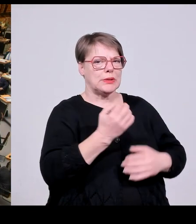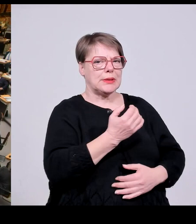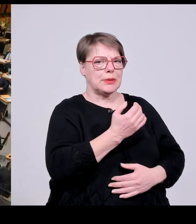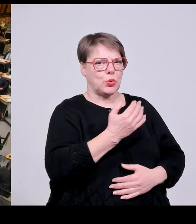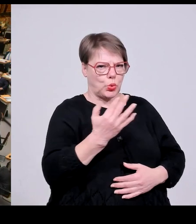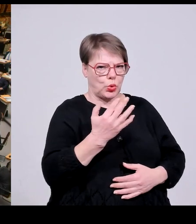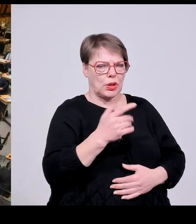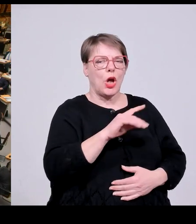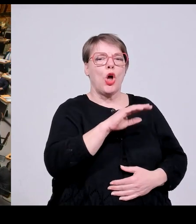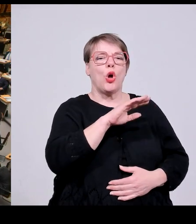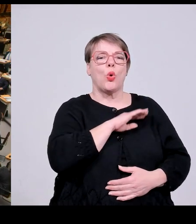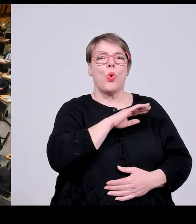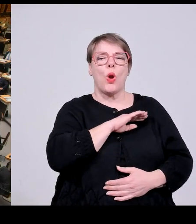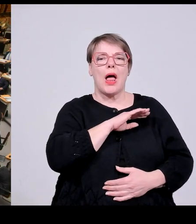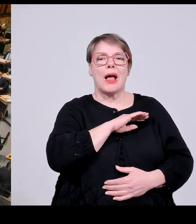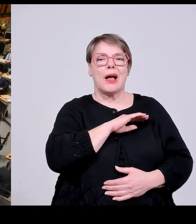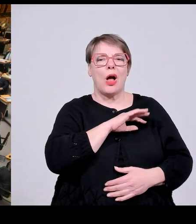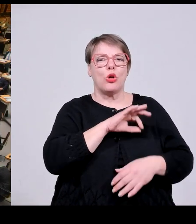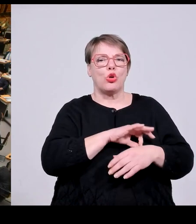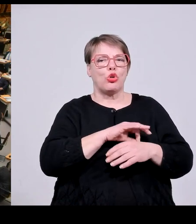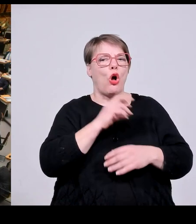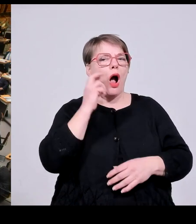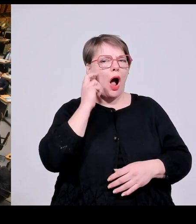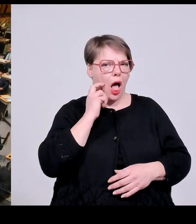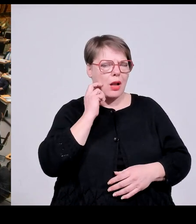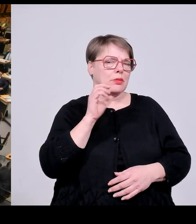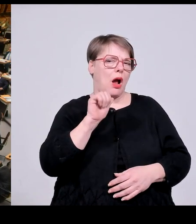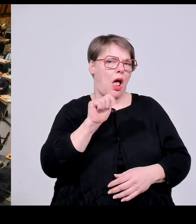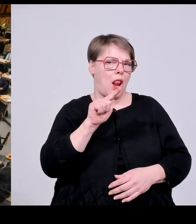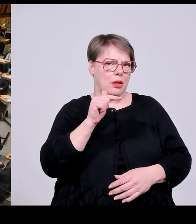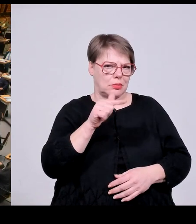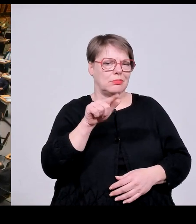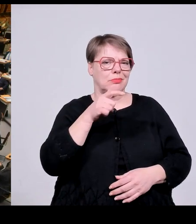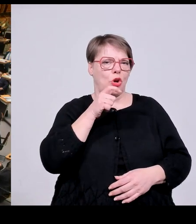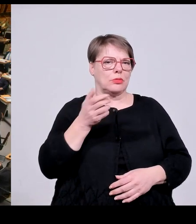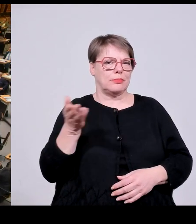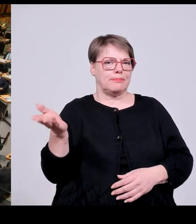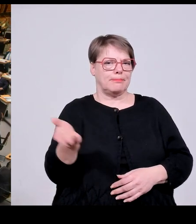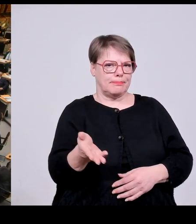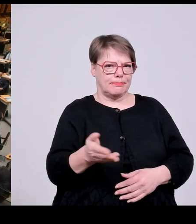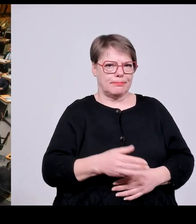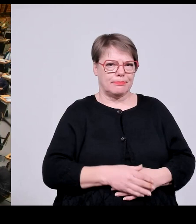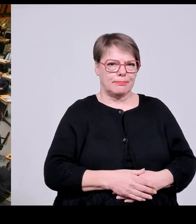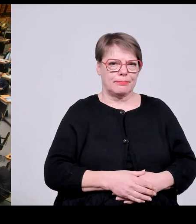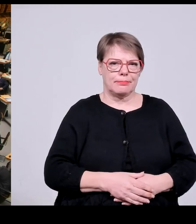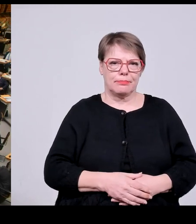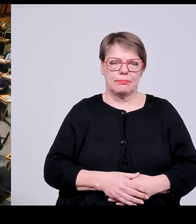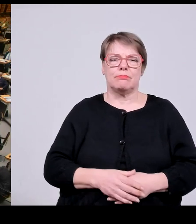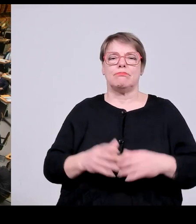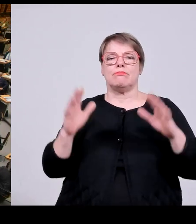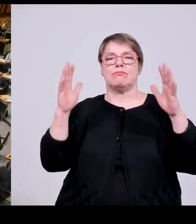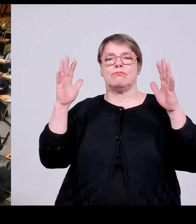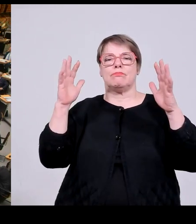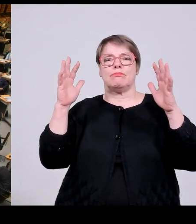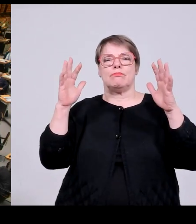wofür zuständig ist, aber Sie haben diese Frage nicht beantwortet. Sehr geehrte Frau Präsidentin, sehr geehrte Damen und Herren!